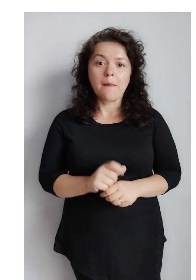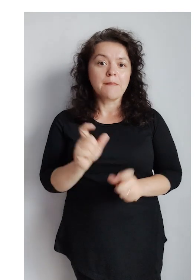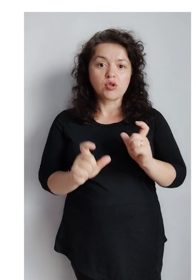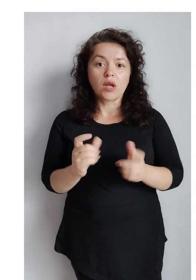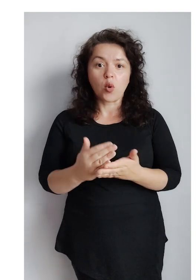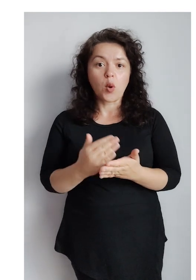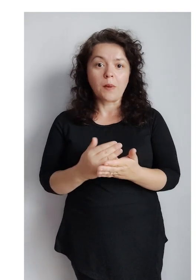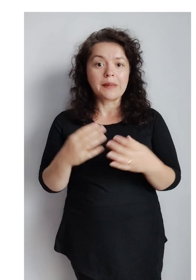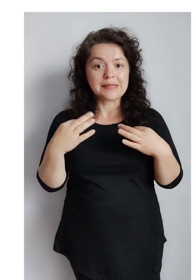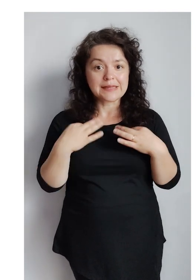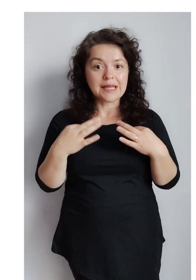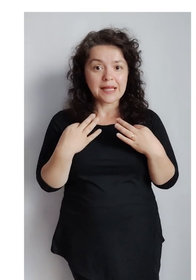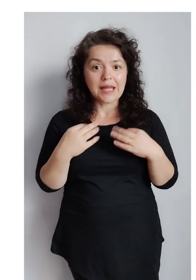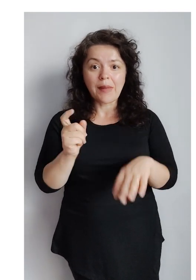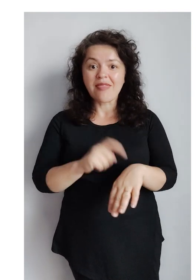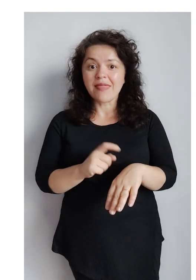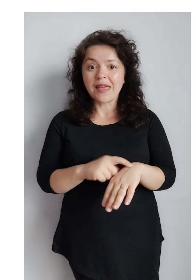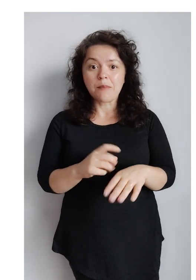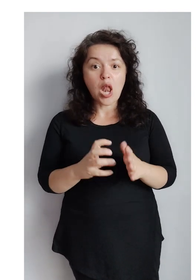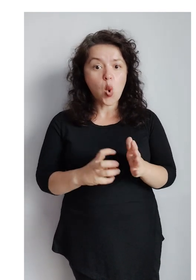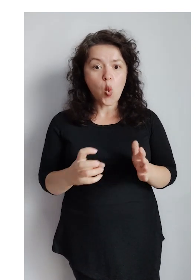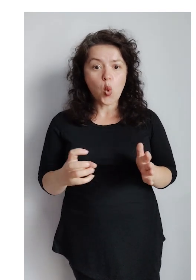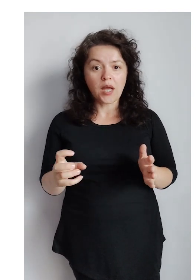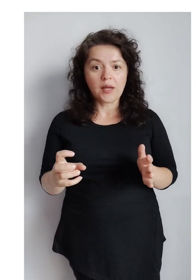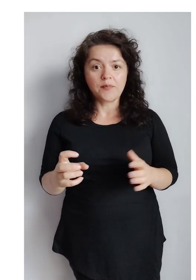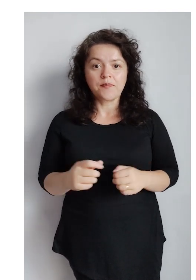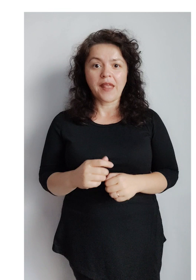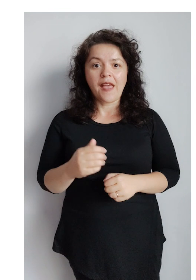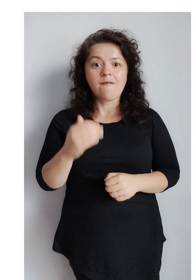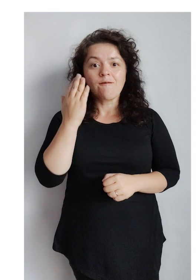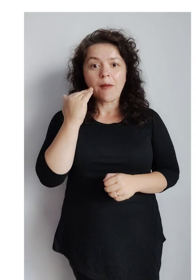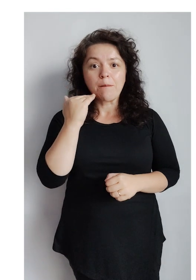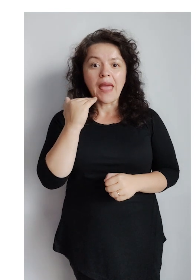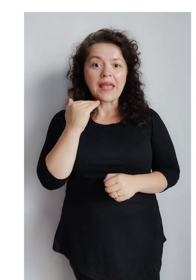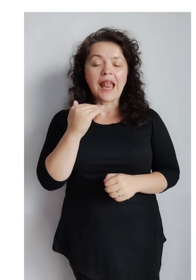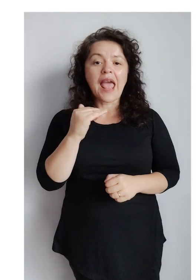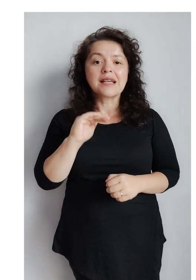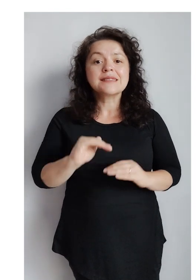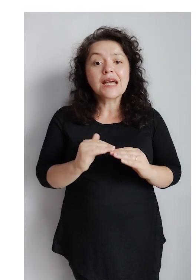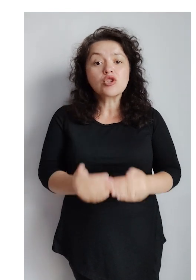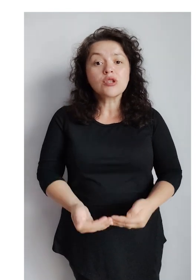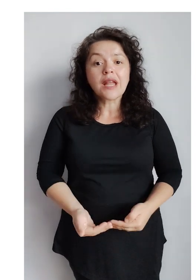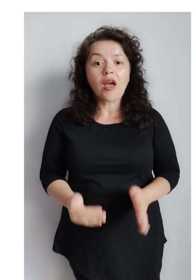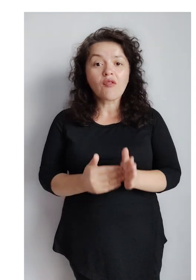Persoanele cu probleme de sănătate pe termen lung Femeile însărcinate care au nevoie de siguranță